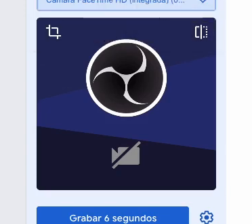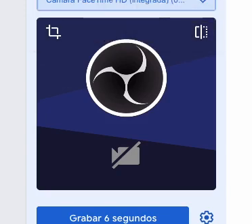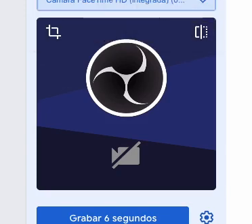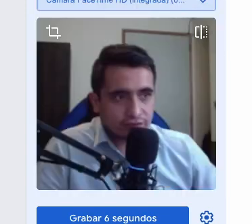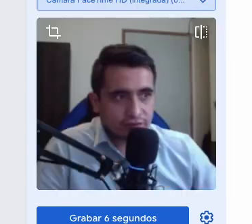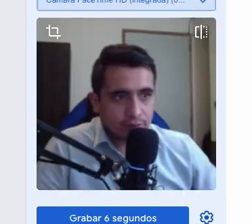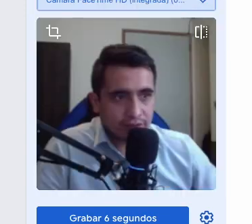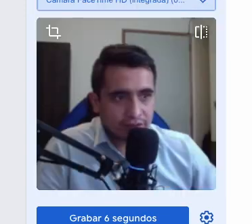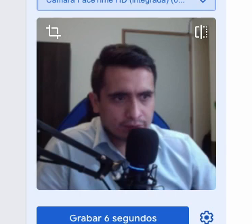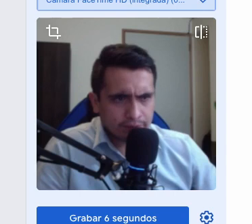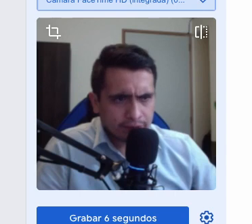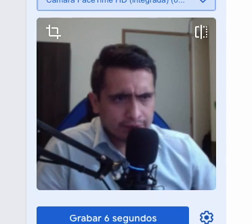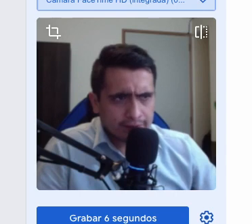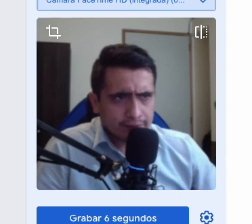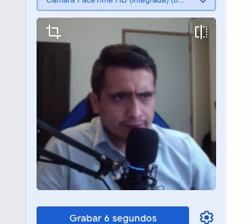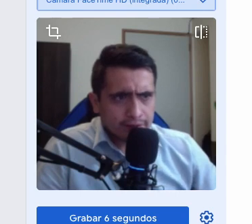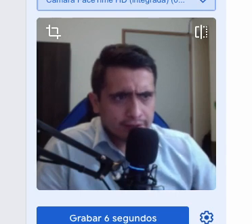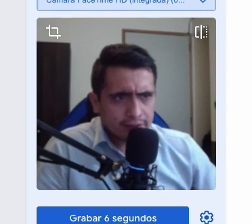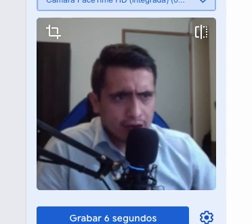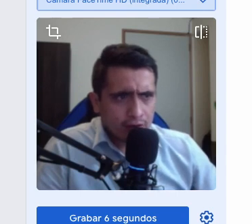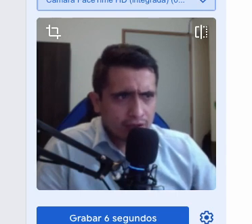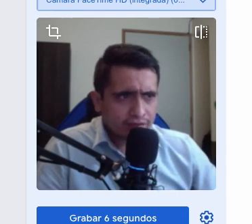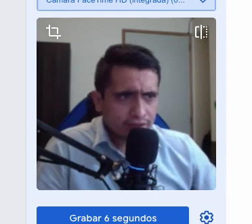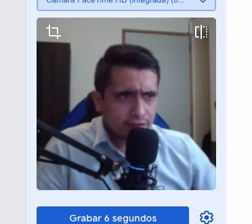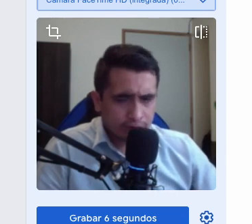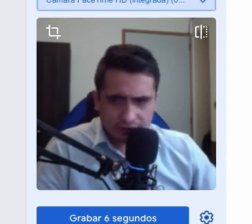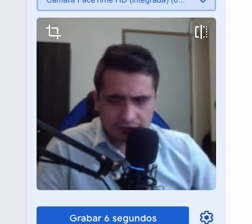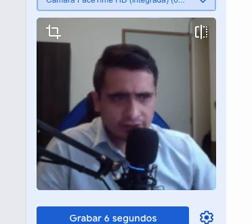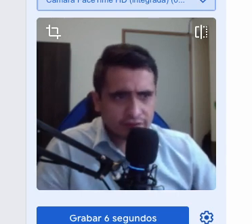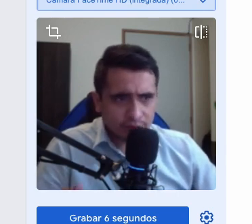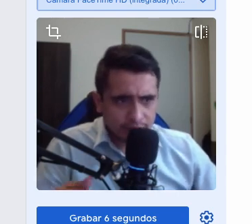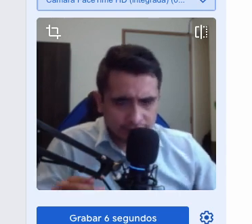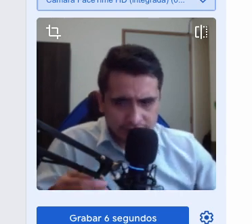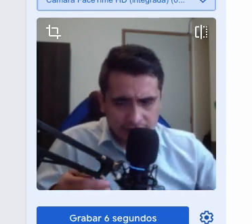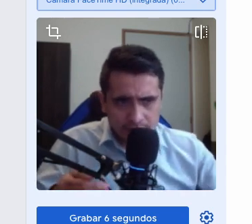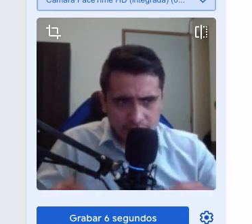nuestro sistema operativo y ahora sí lo que voy a hacer este momento retira el micrófono